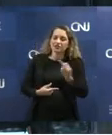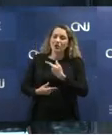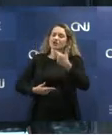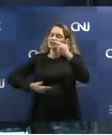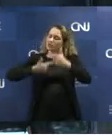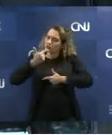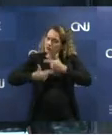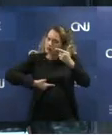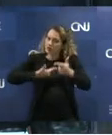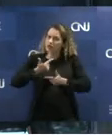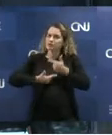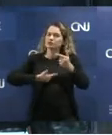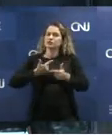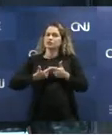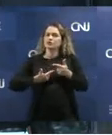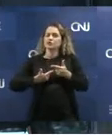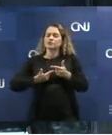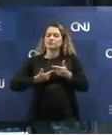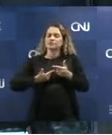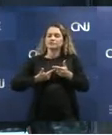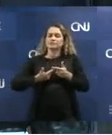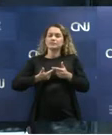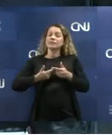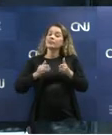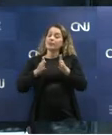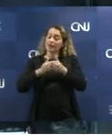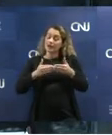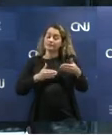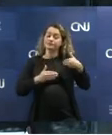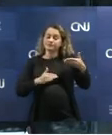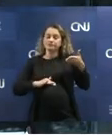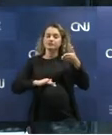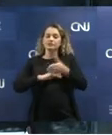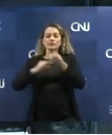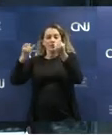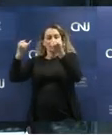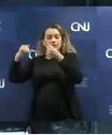E me permita, mais uma vez, adentrar na questão das críticas ao Judiciário.